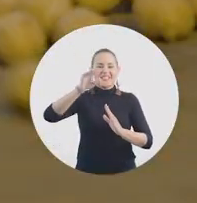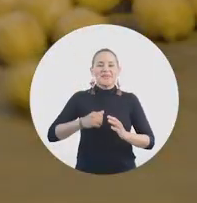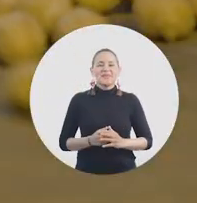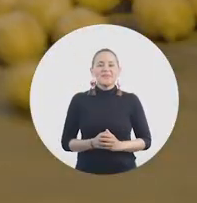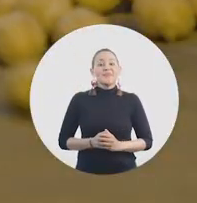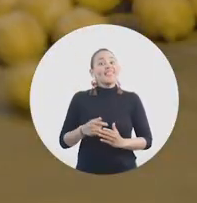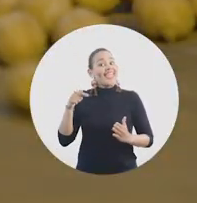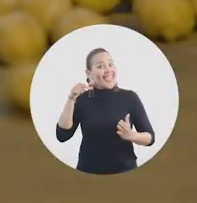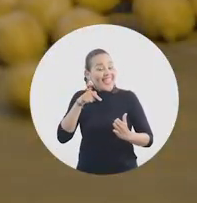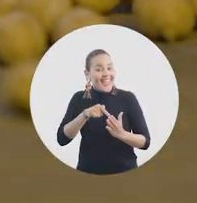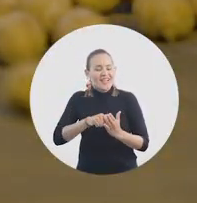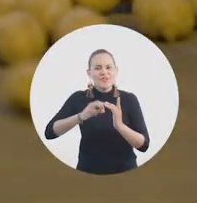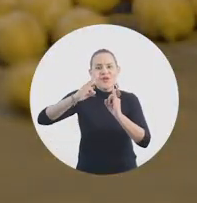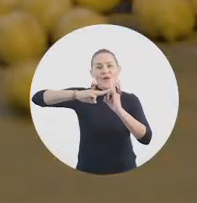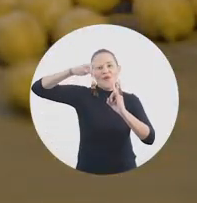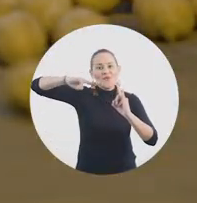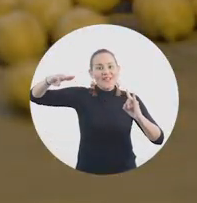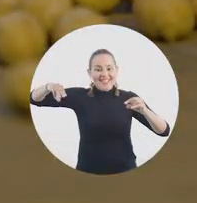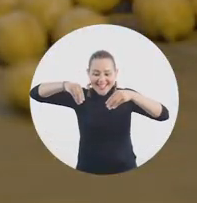Por eso UniMagdalena siembra.